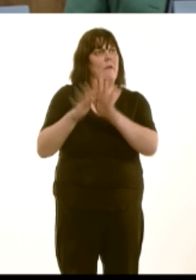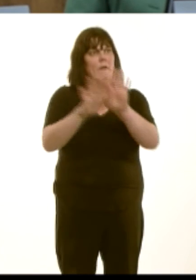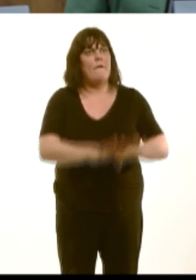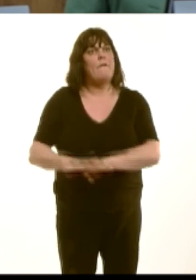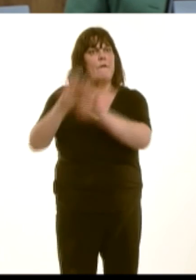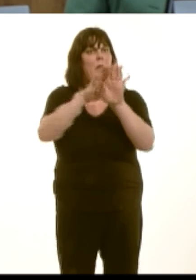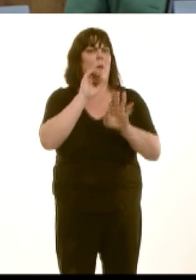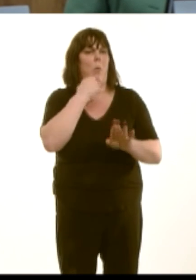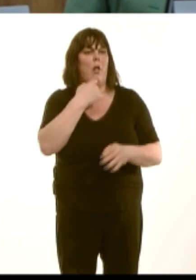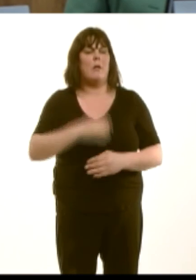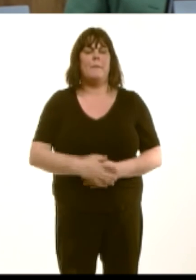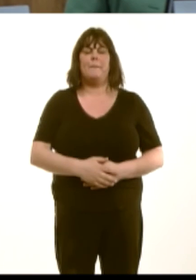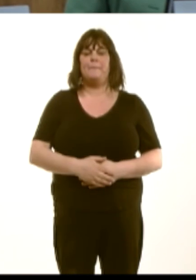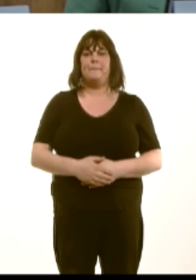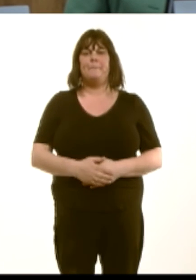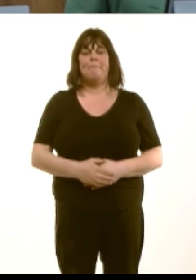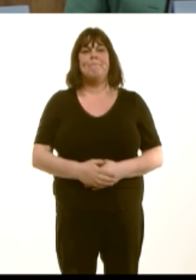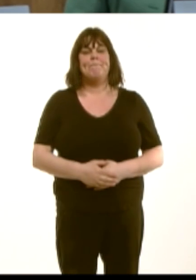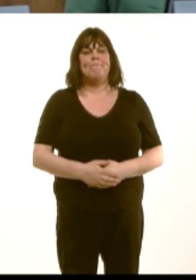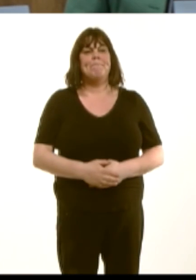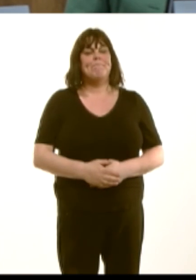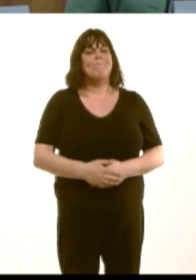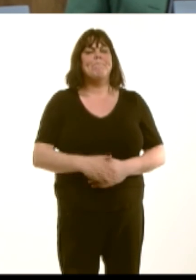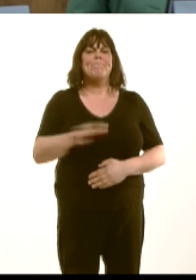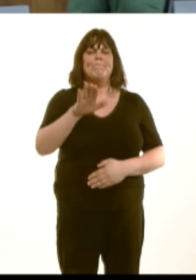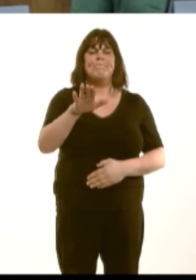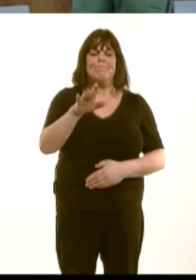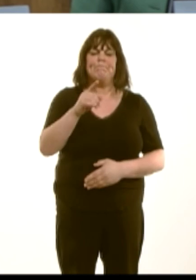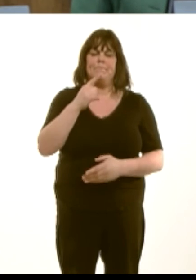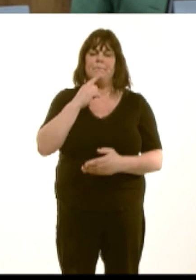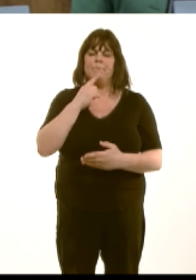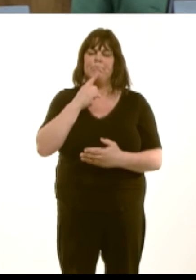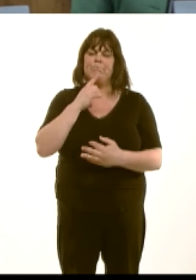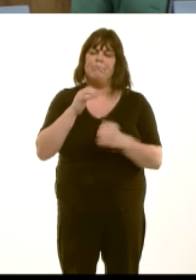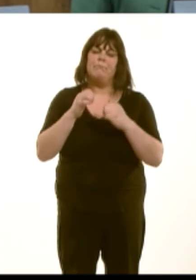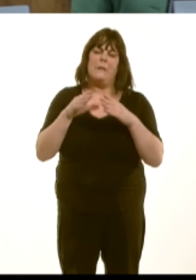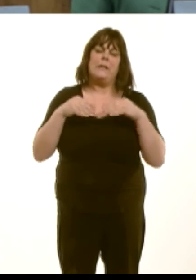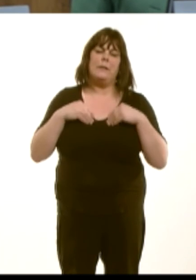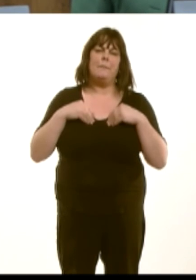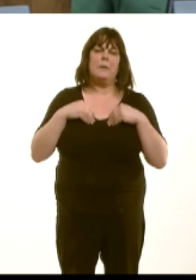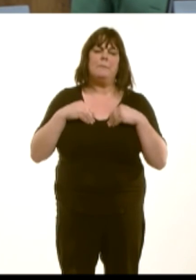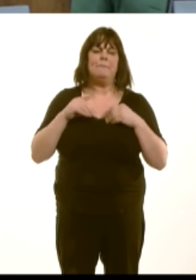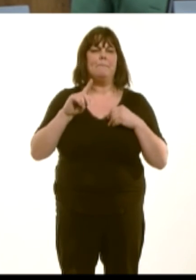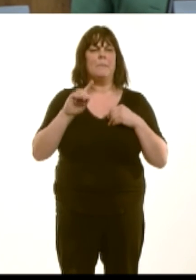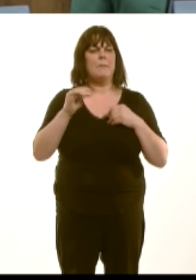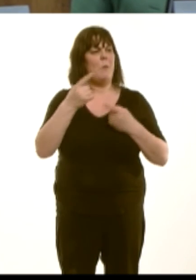Rwyín derbyn hynny. Wrth gwrs, y cwbl y byddwn iín ei ddweud yw mai nid dymaír ffordd y byddwn i wedi